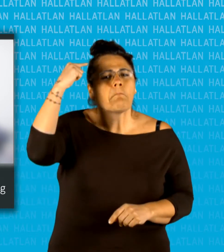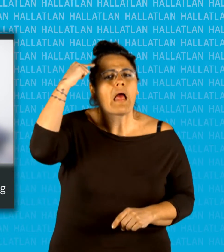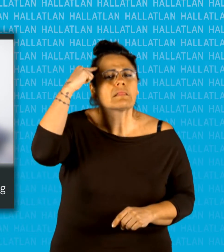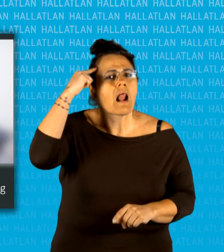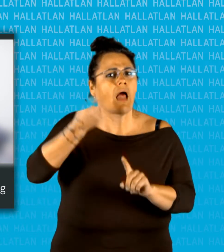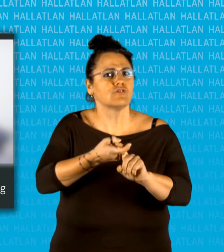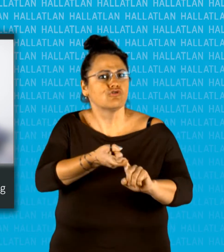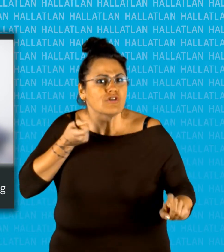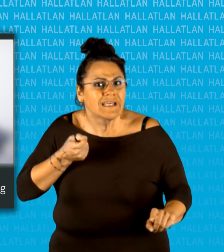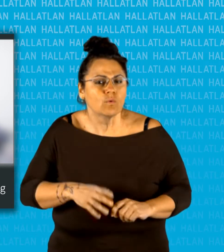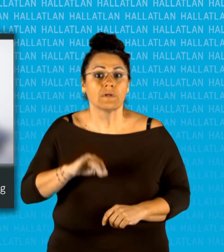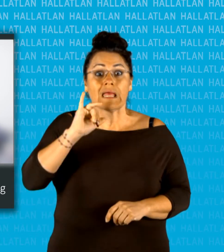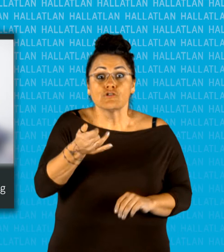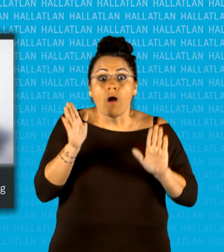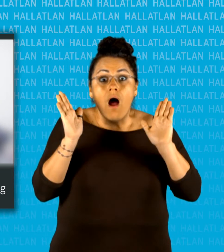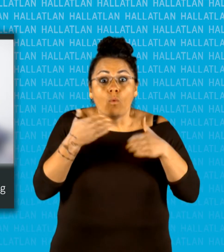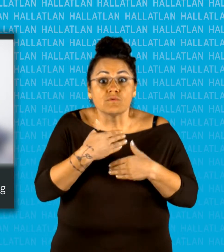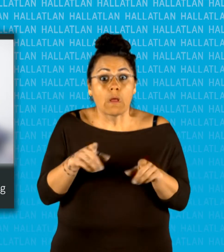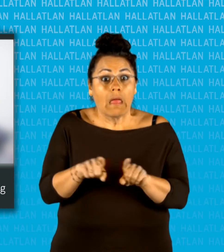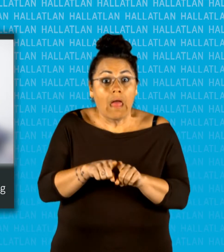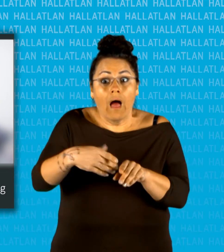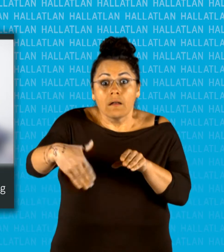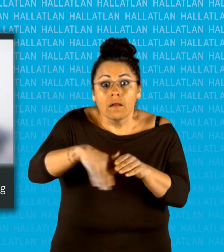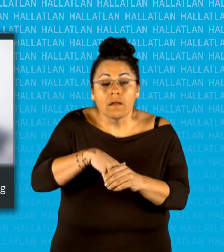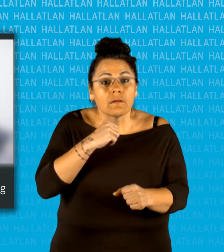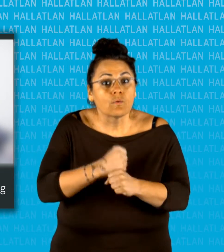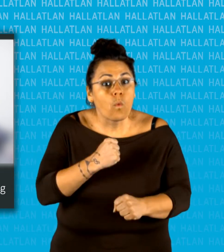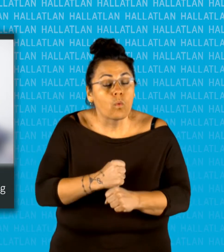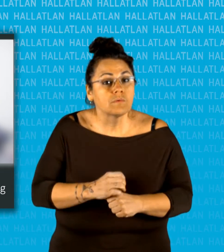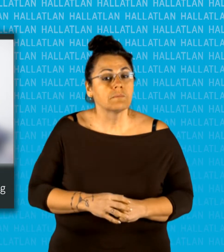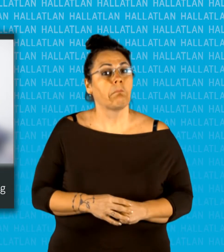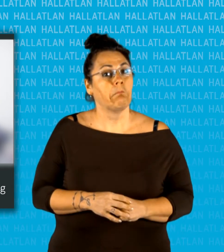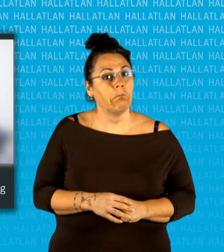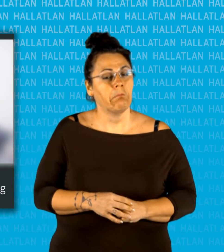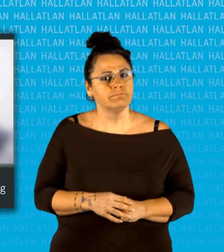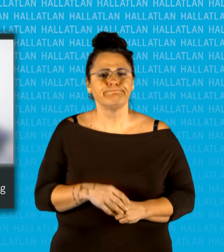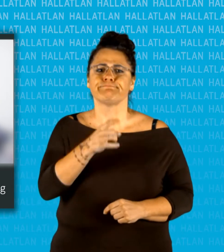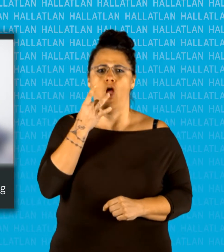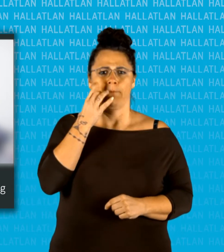amelyek mentálisan sérült, illetve autista munkavállalókat foglalkoztattak.